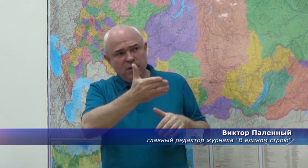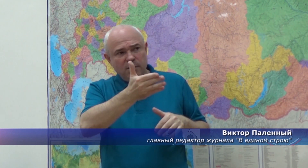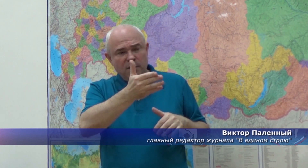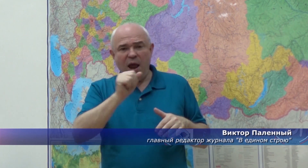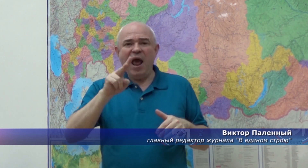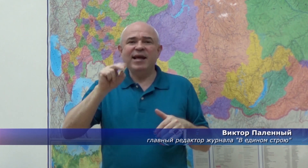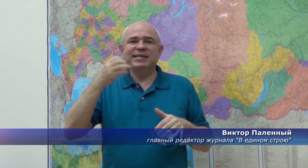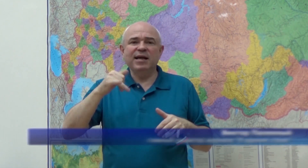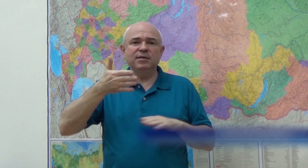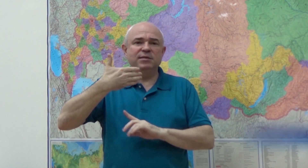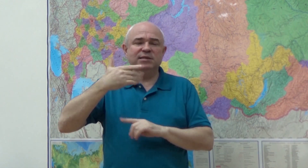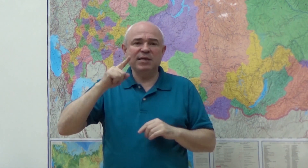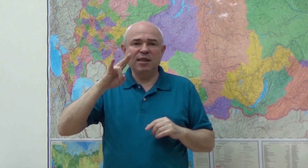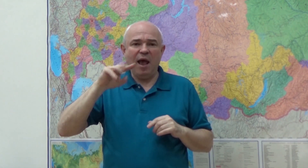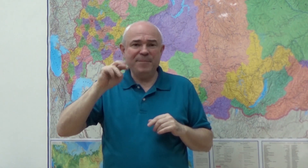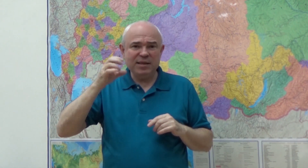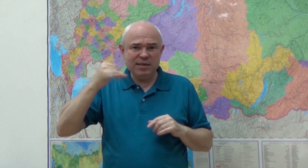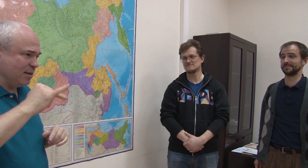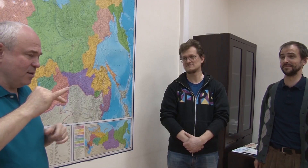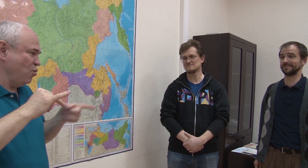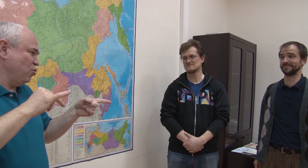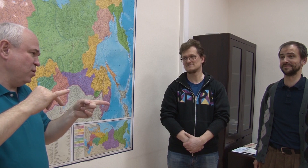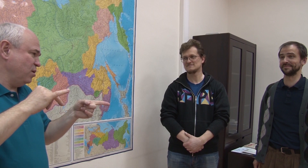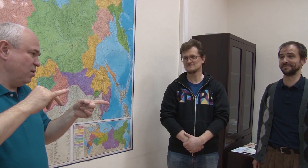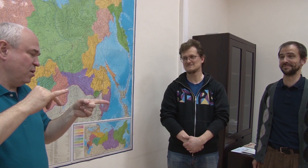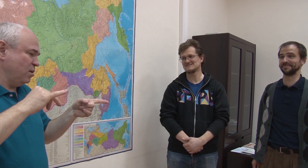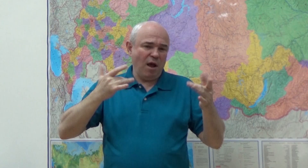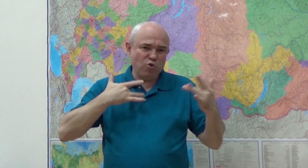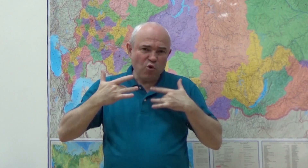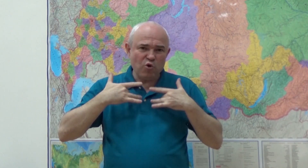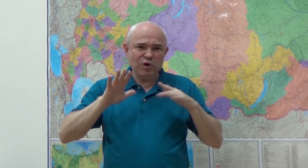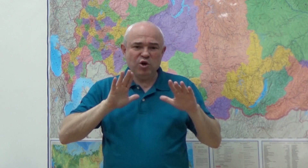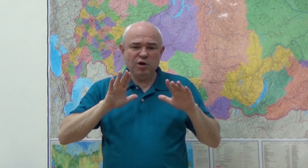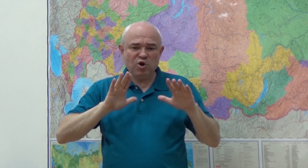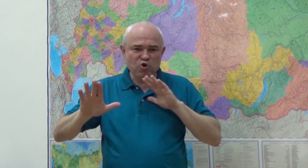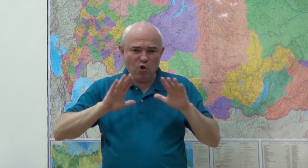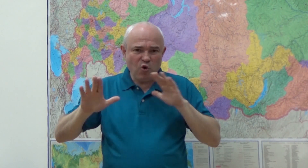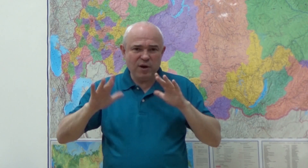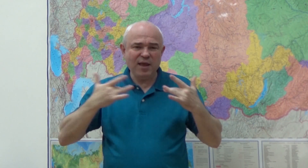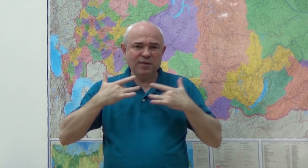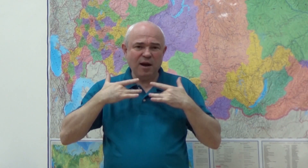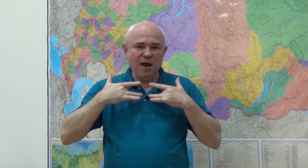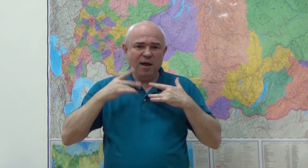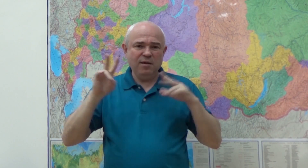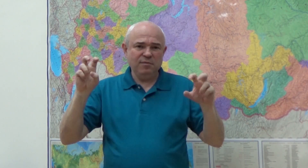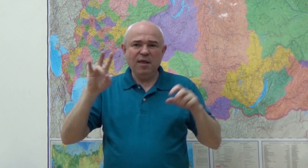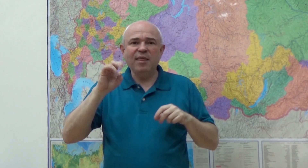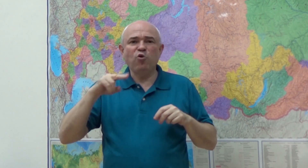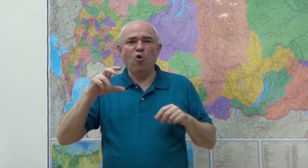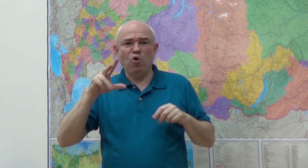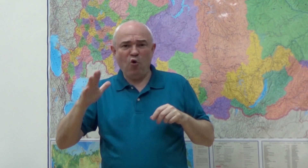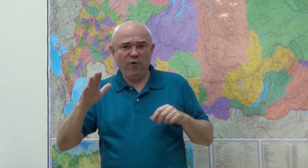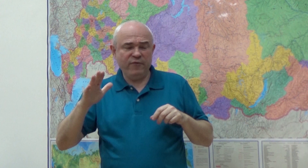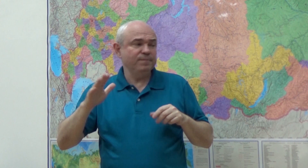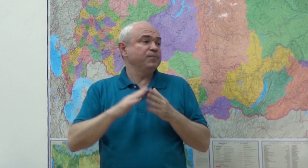Второй – Алексей Знаменский. Он актёр, режиссёр театра "Недослов".